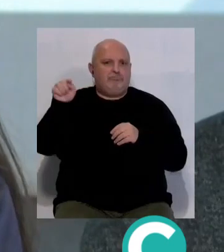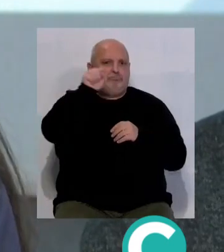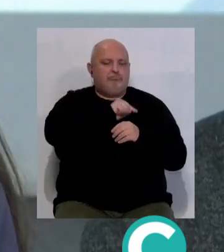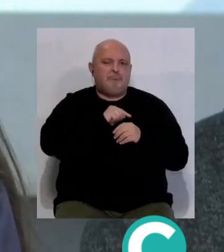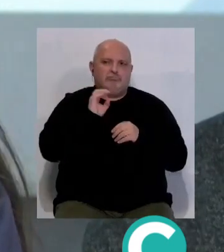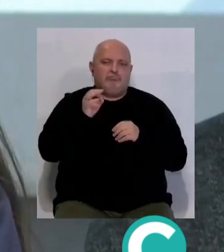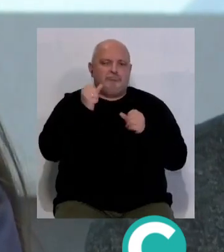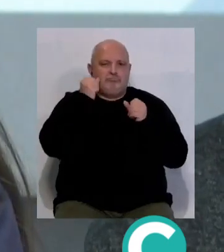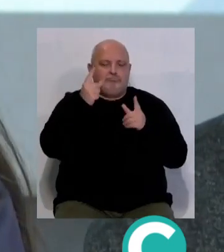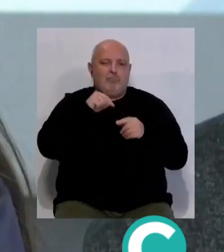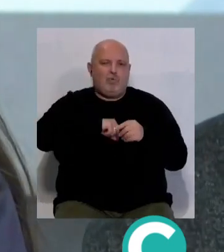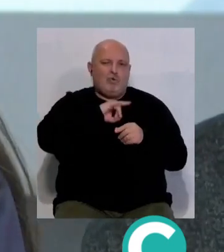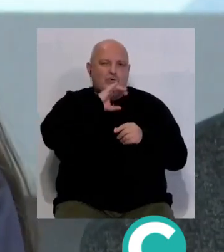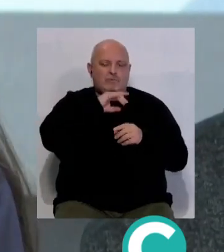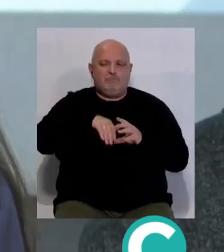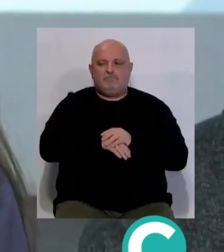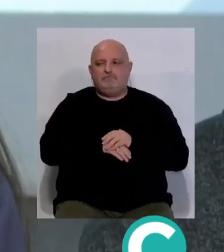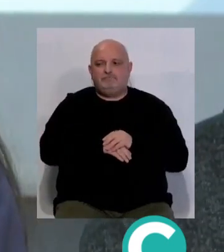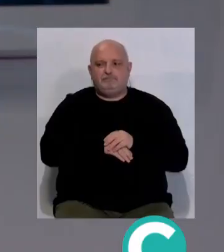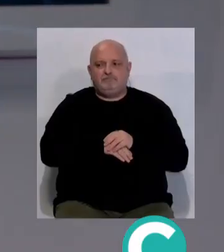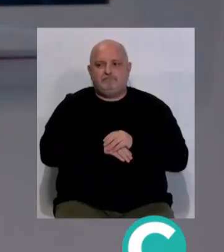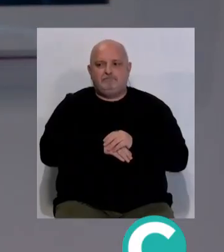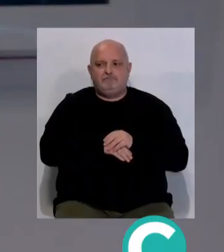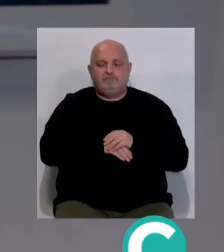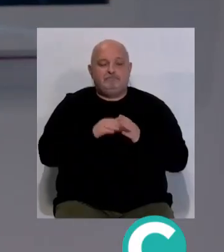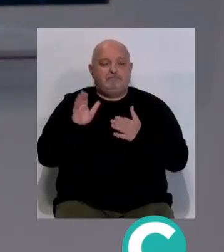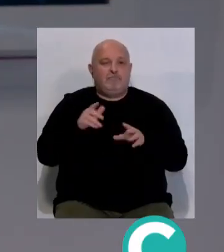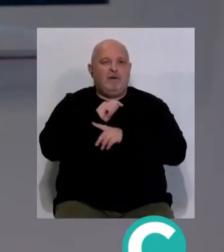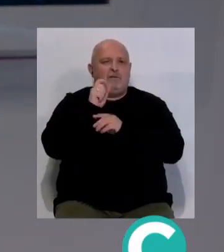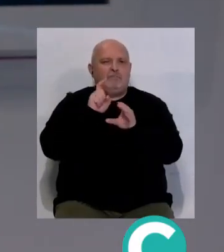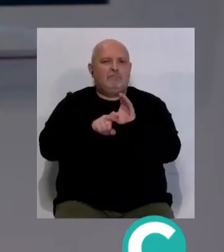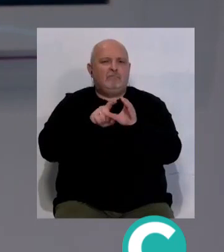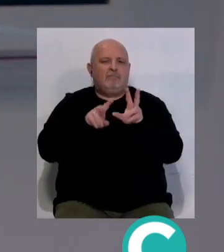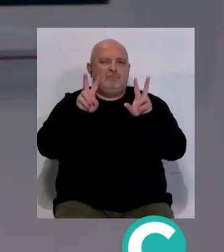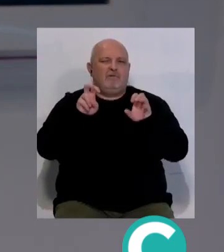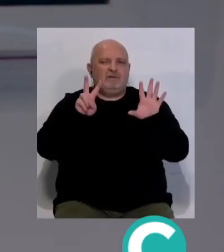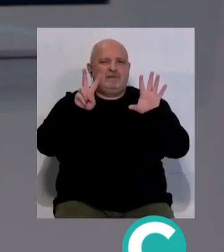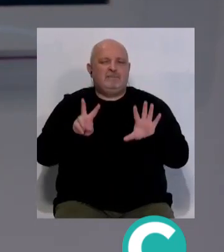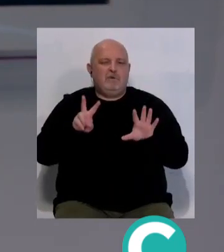que salimos de aquí muy muy contentos y éxito de participación en El séptimo torneo de debate